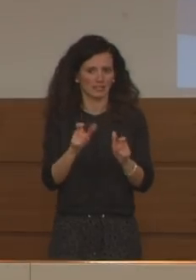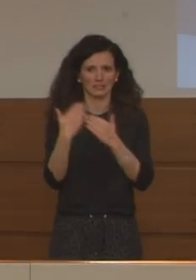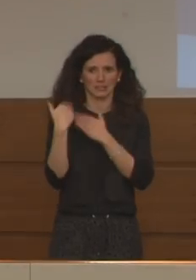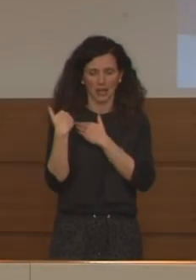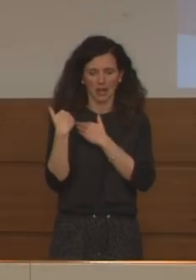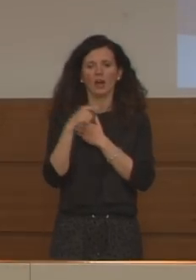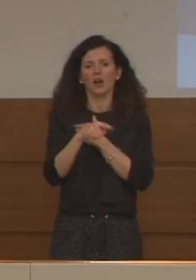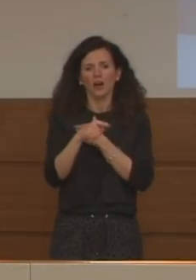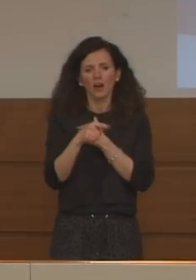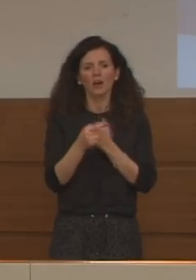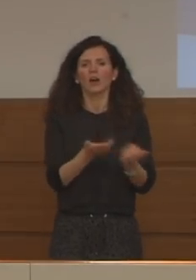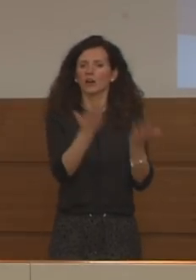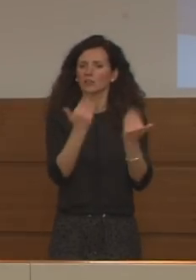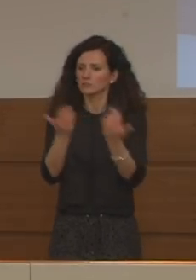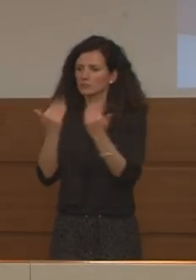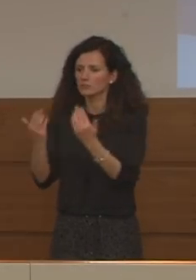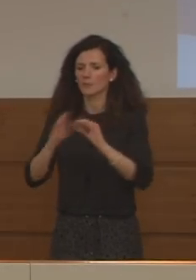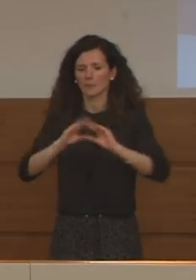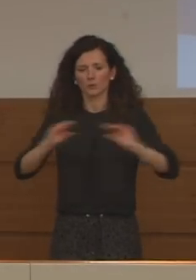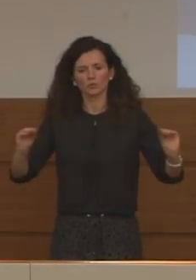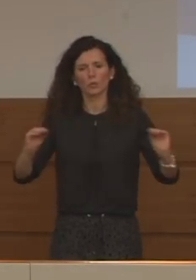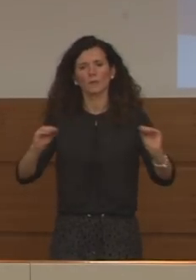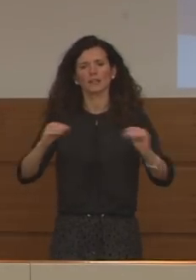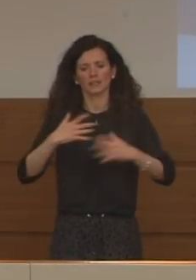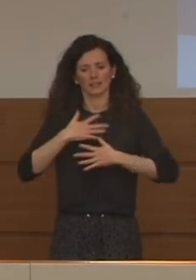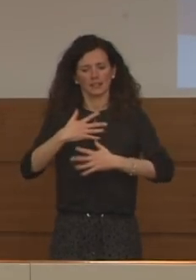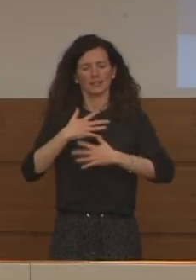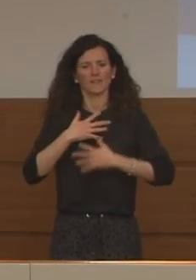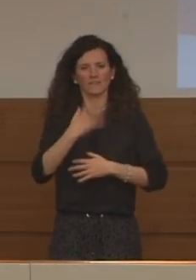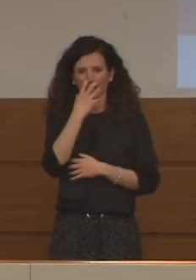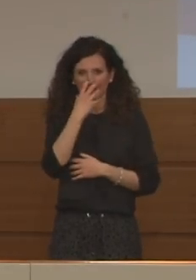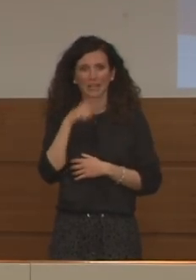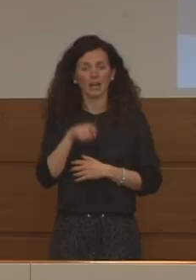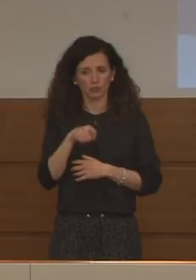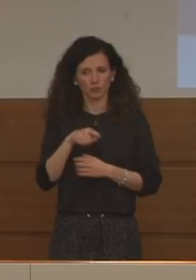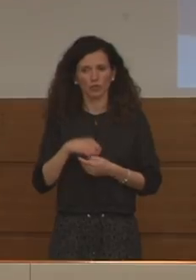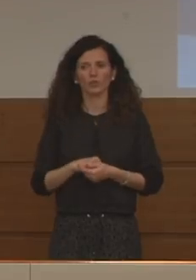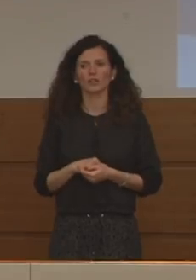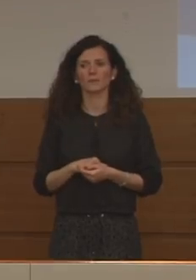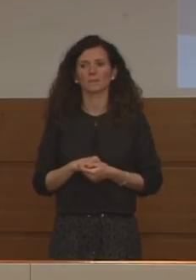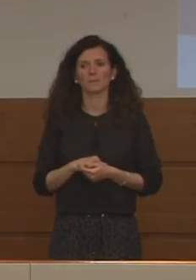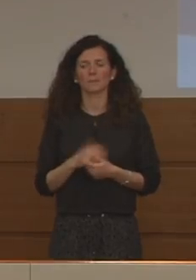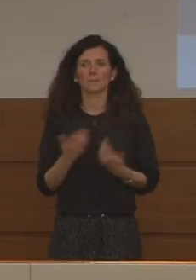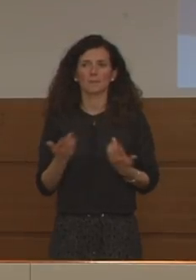dispositivi di ventilazione perché il limite della condizione sono gli